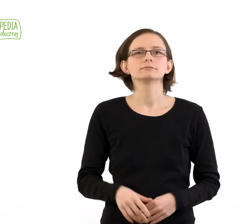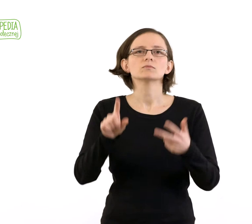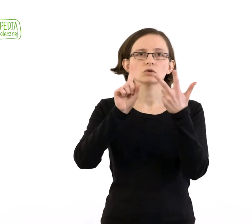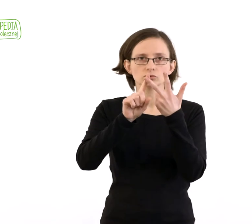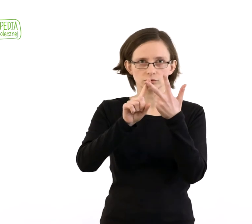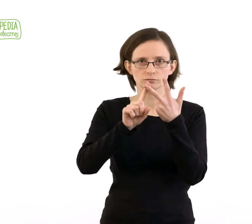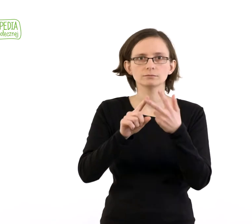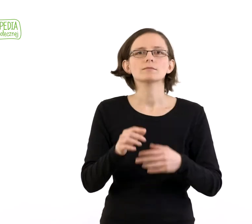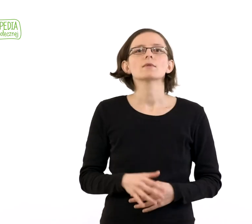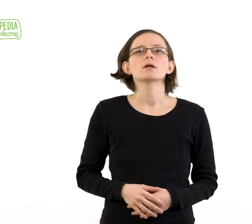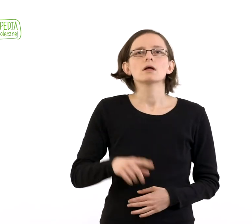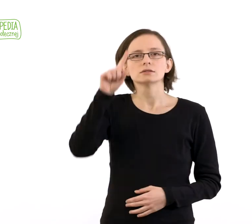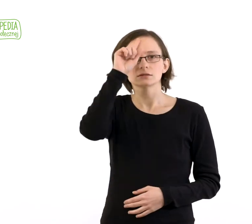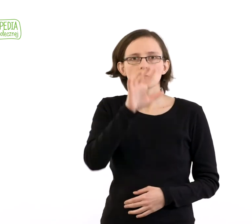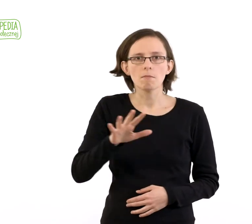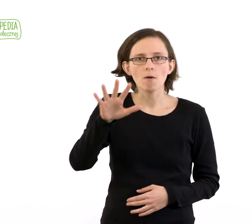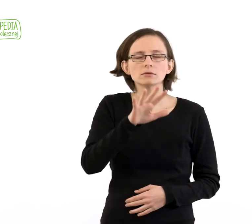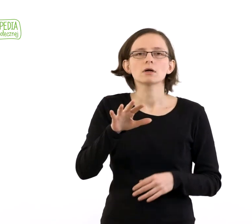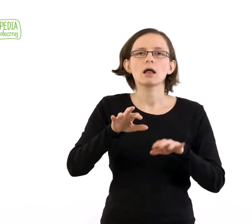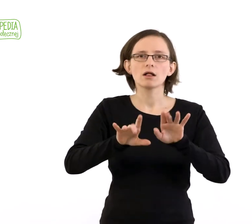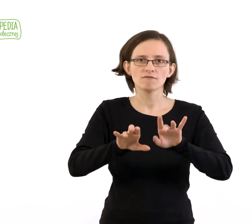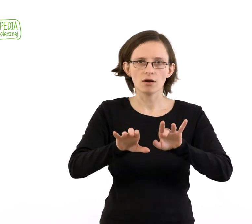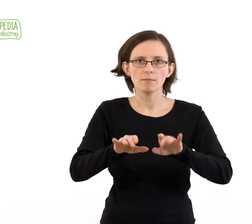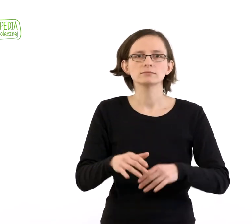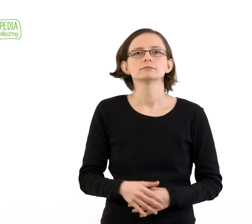3. Społeczeństwo informacyjne